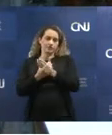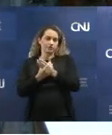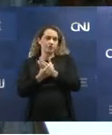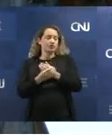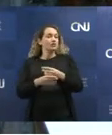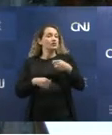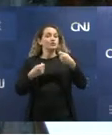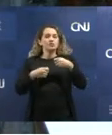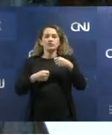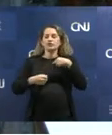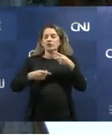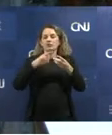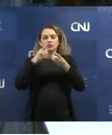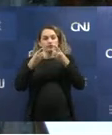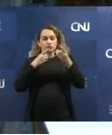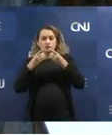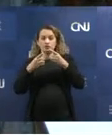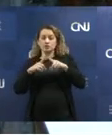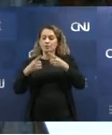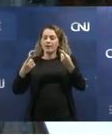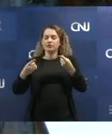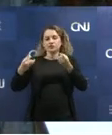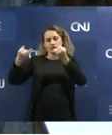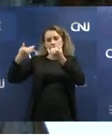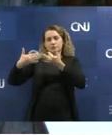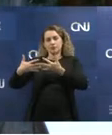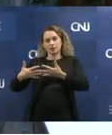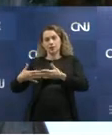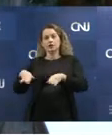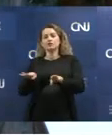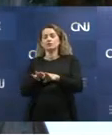mas não foi mencionado aqui, pelo menos abertamente, que o réu